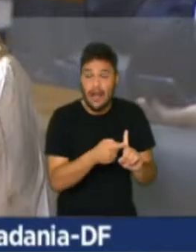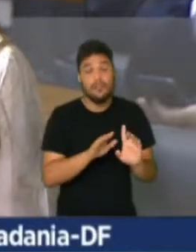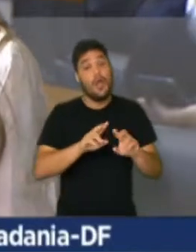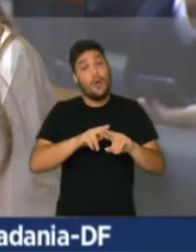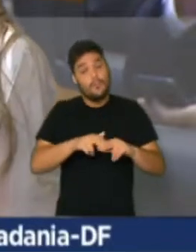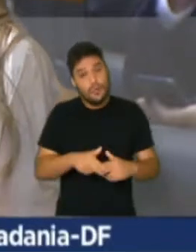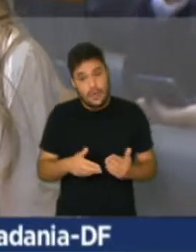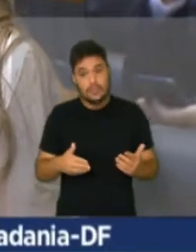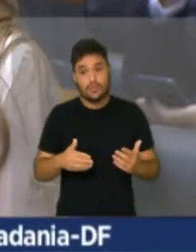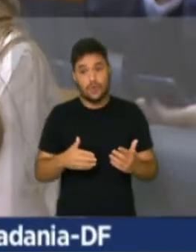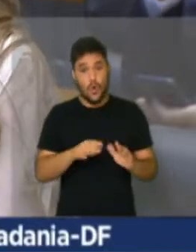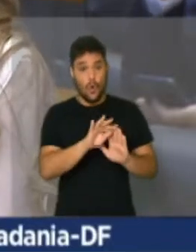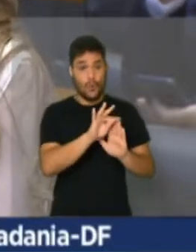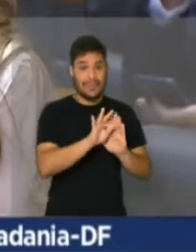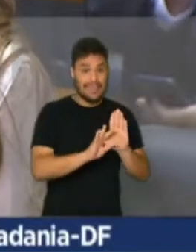IMUNIZAÇÃO DA GRÁVIDA COM O